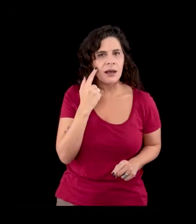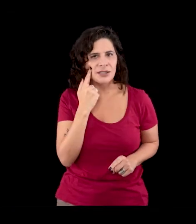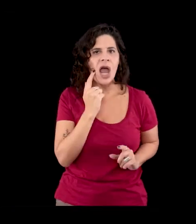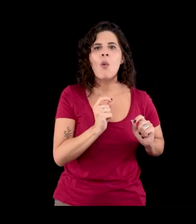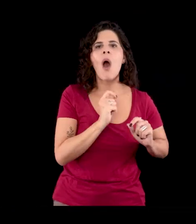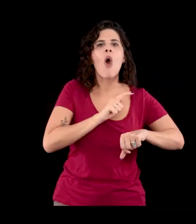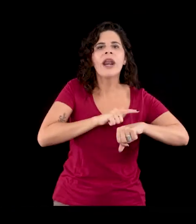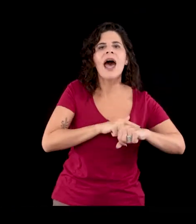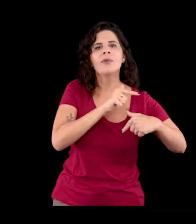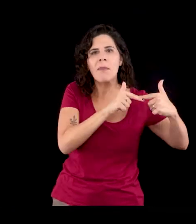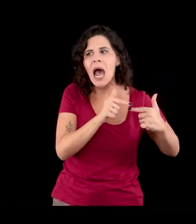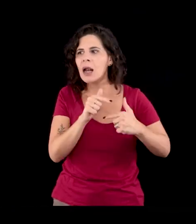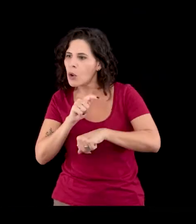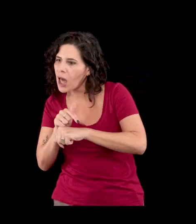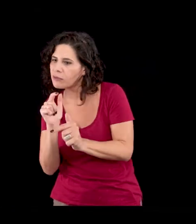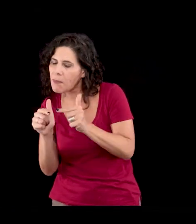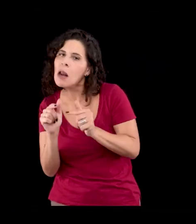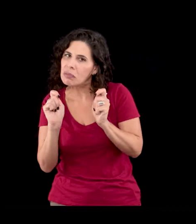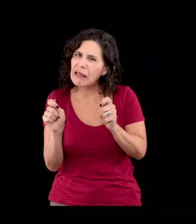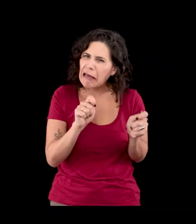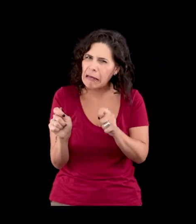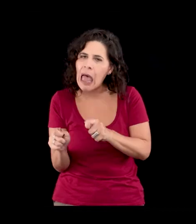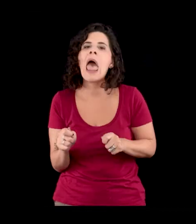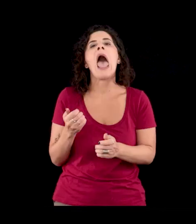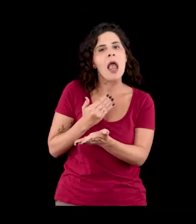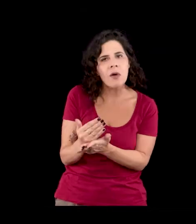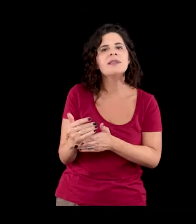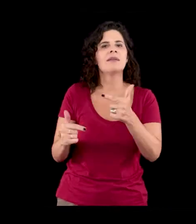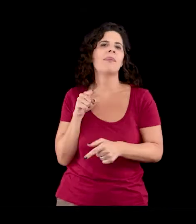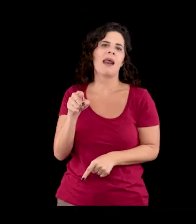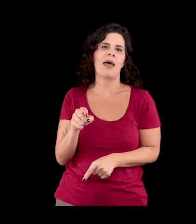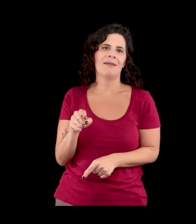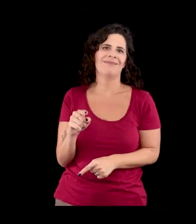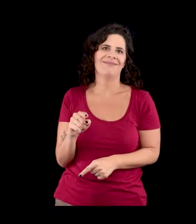determinamos o nosso período de trabalho e comecei a trabalhar na Arte Global